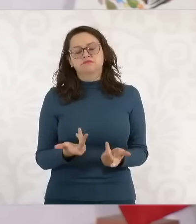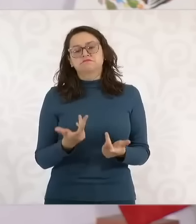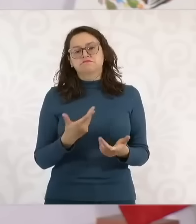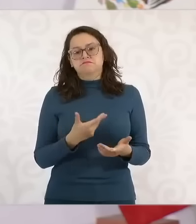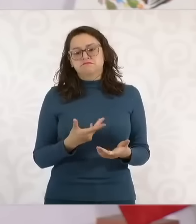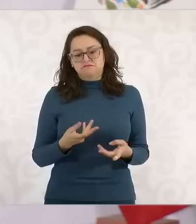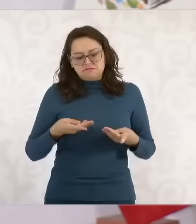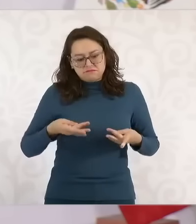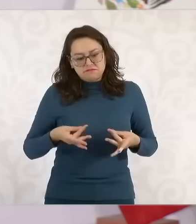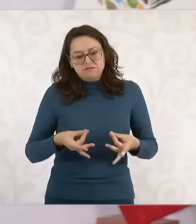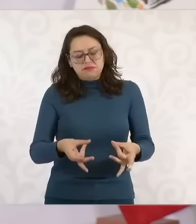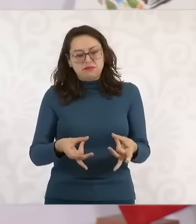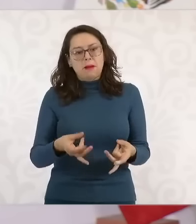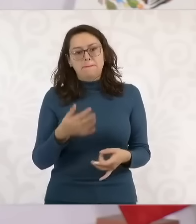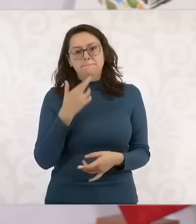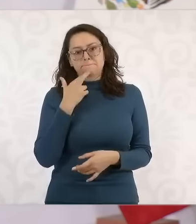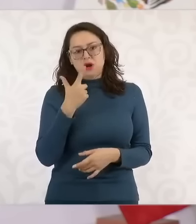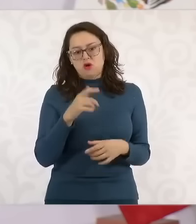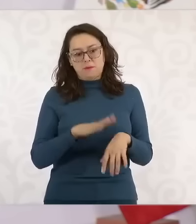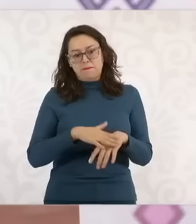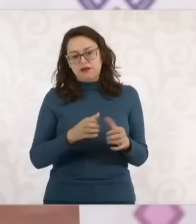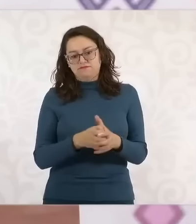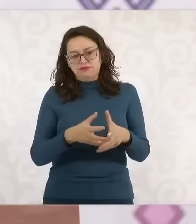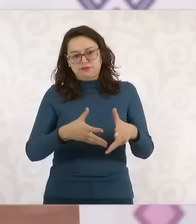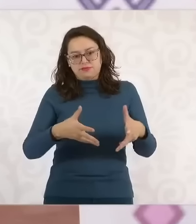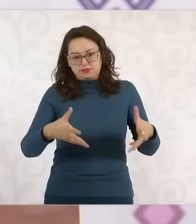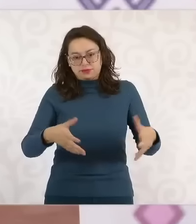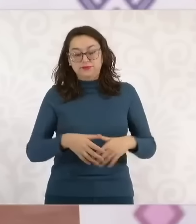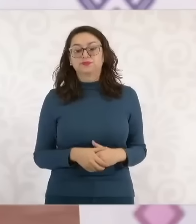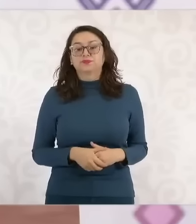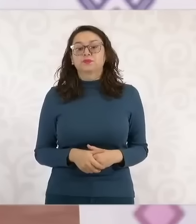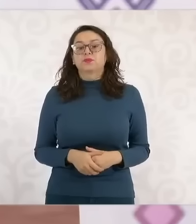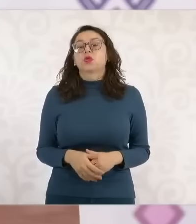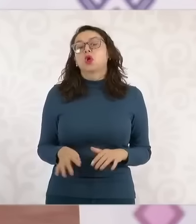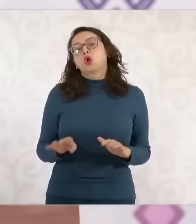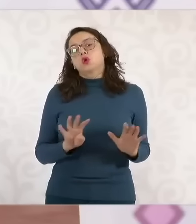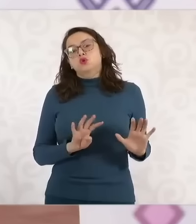mejor calidad y en una productividad más alta. De igual manera, 950 millones de dólares en la